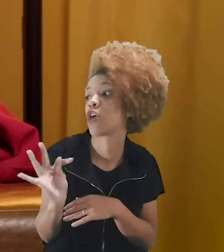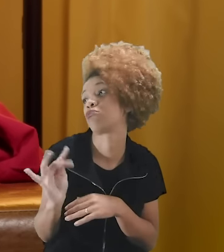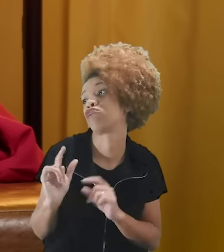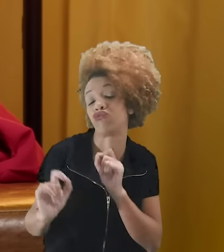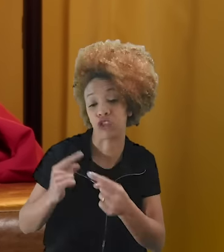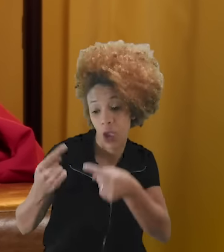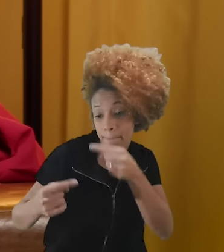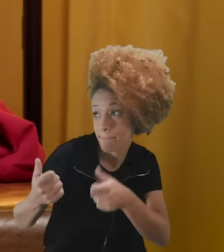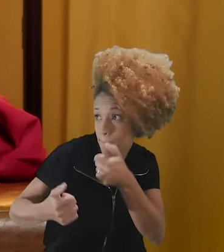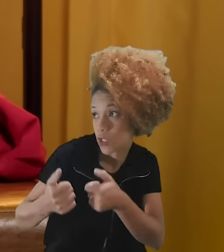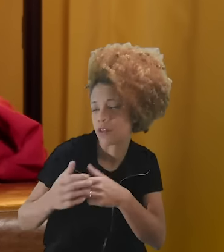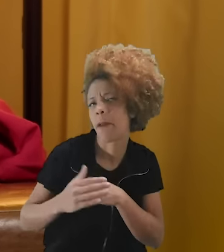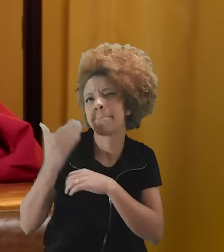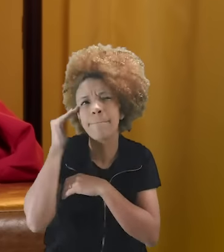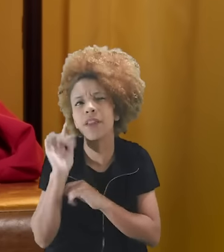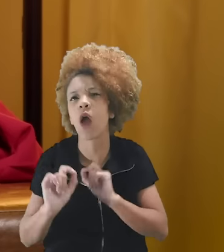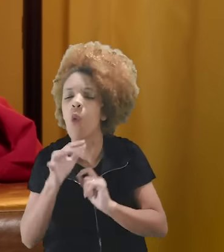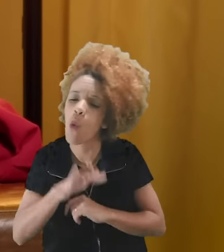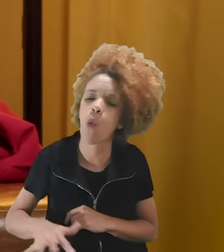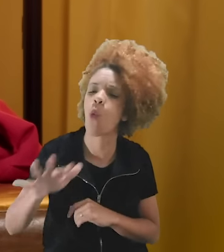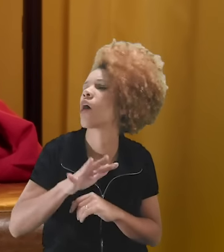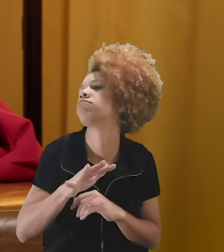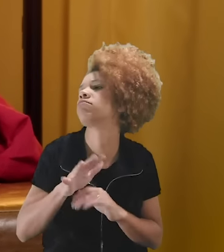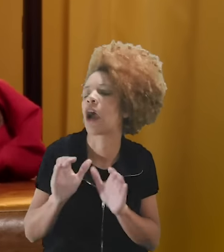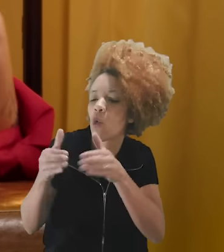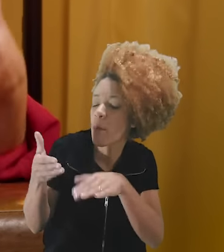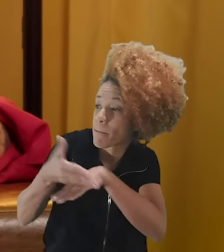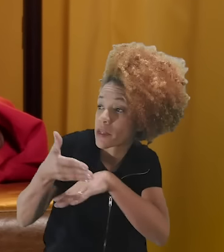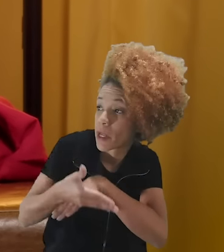asstir no campeonato é pra gente entender um pouco mais do cenário das equipes que estão participando